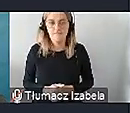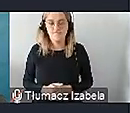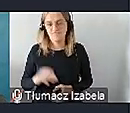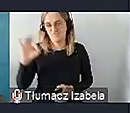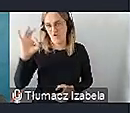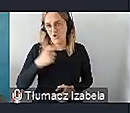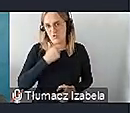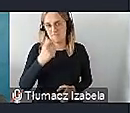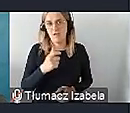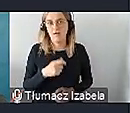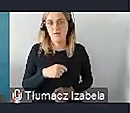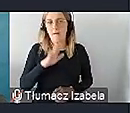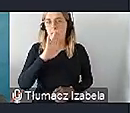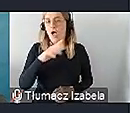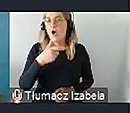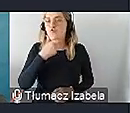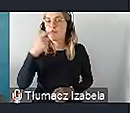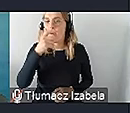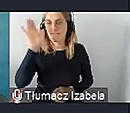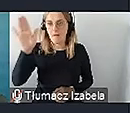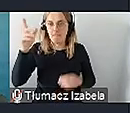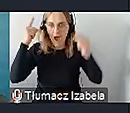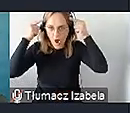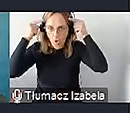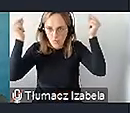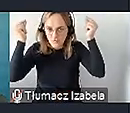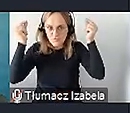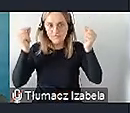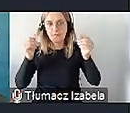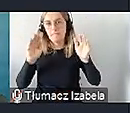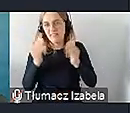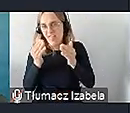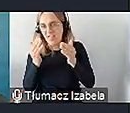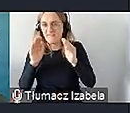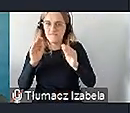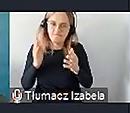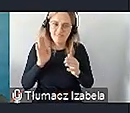Żyrafa na pewno ma uszy, raczej bardziej sterczące niż mniej. Chyba są koło siebie.